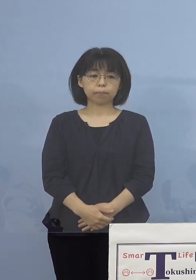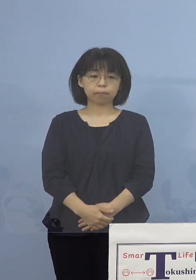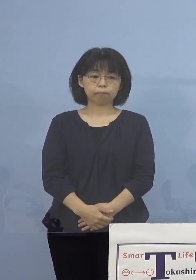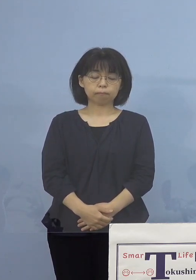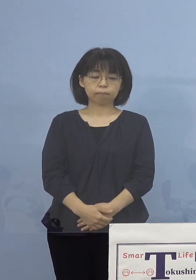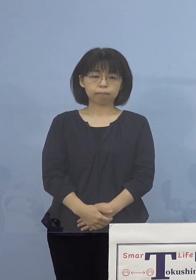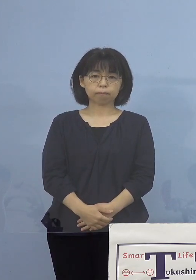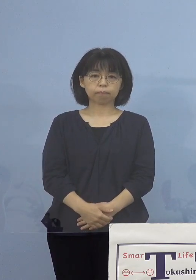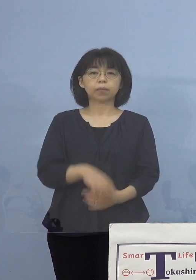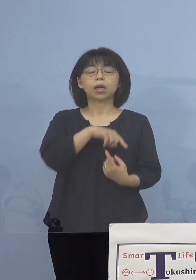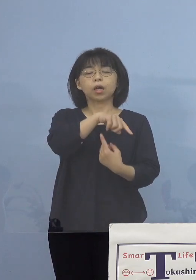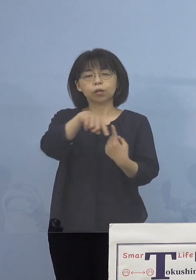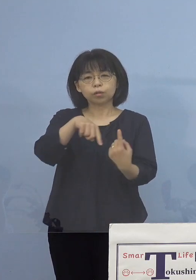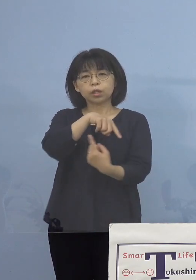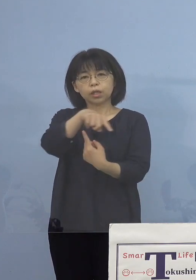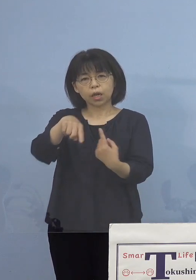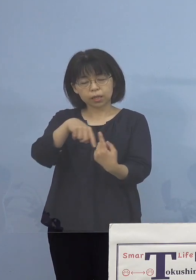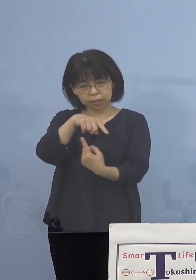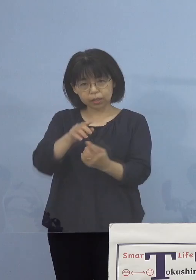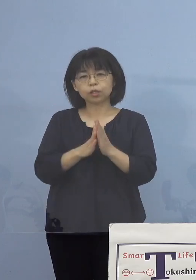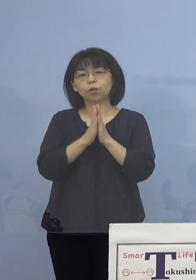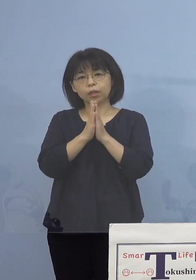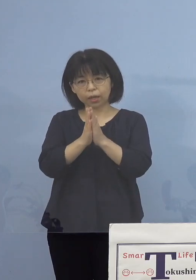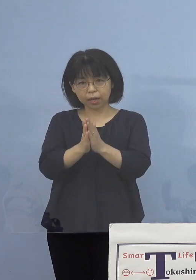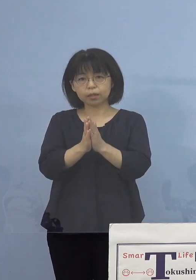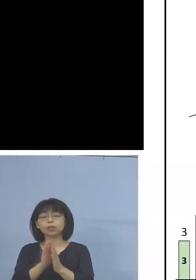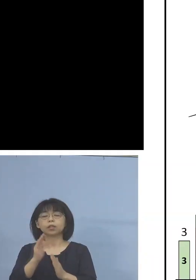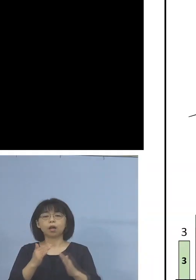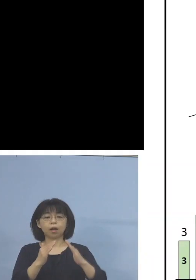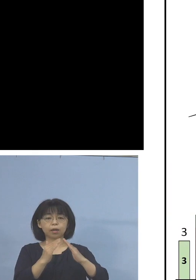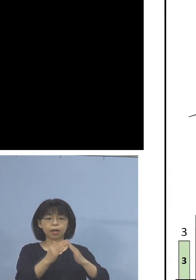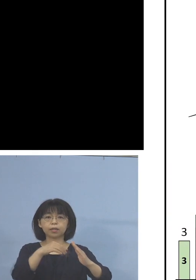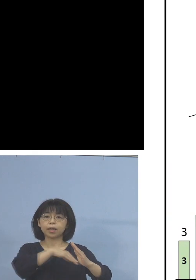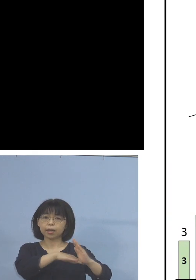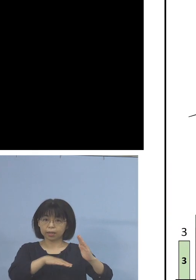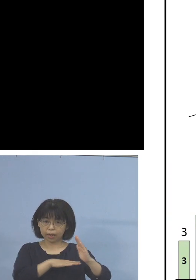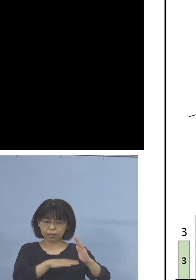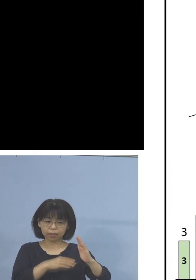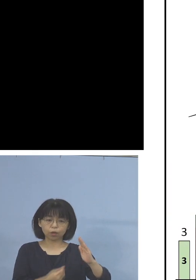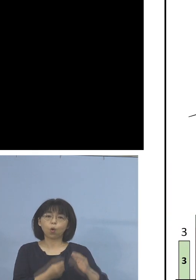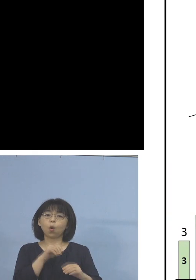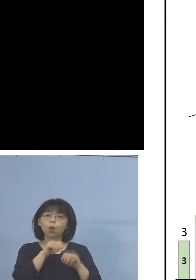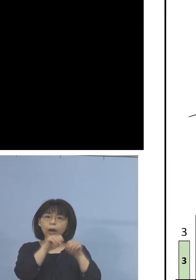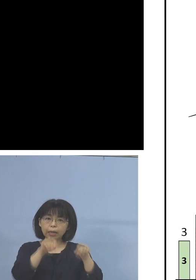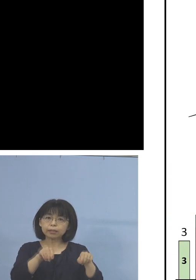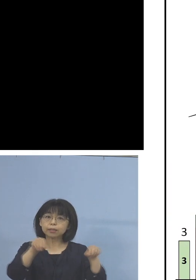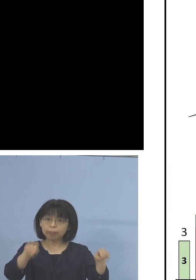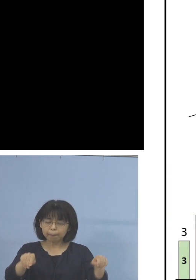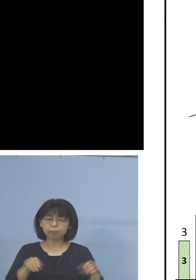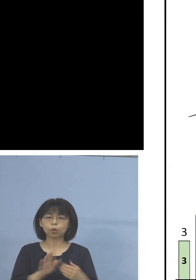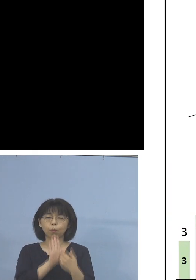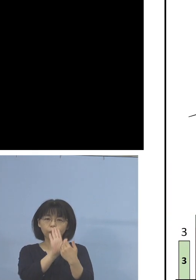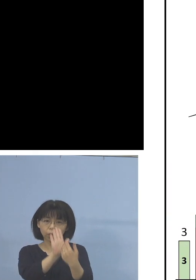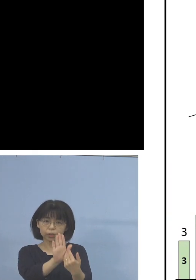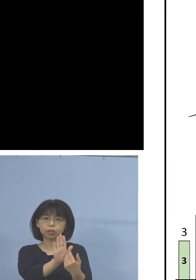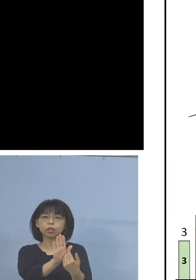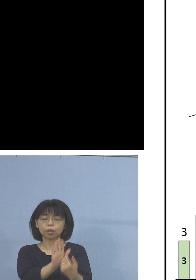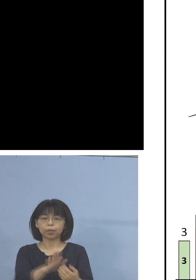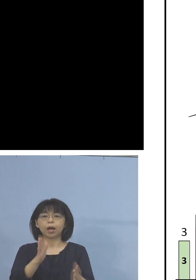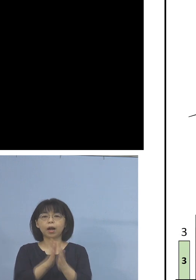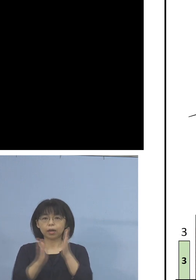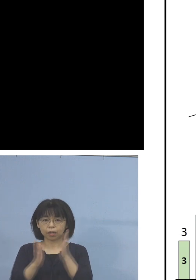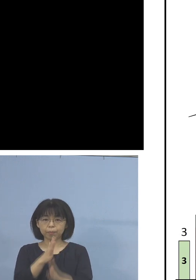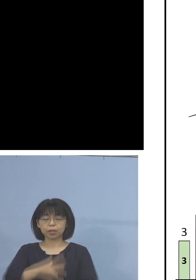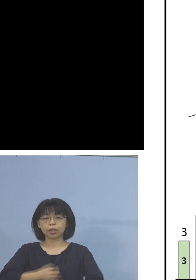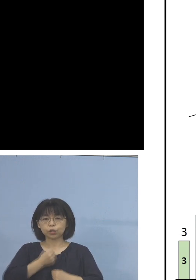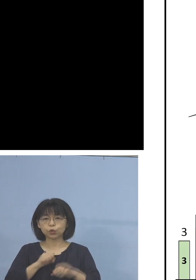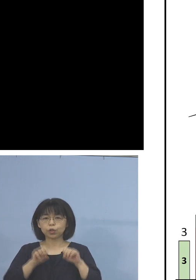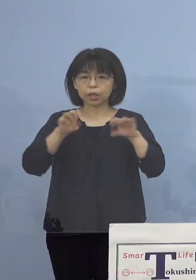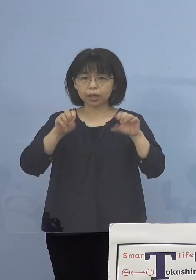繰り返しとなりますが、家庭内感染の防止について 改めて注意喚起をさせていただきます